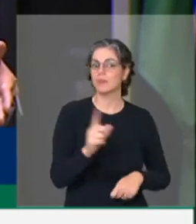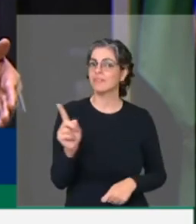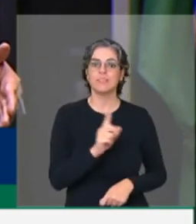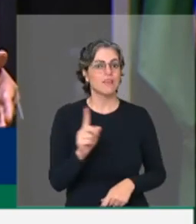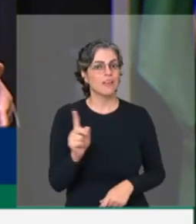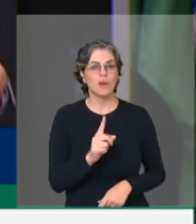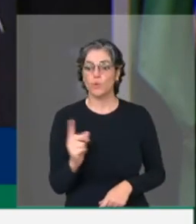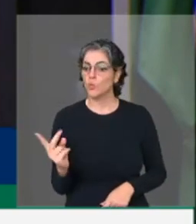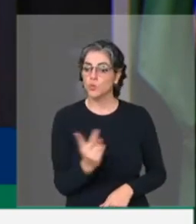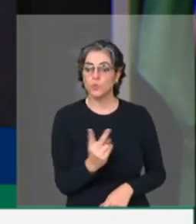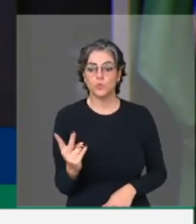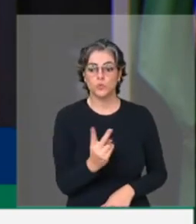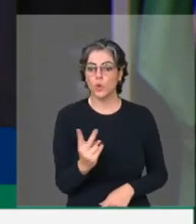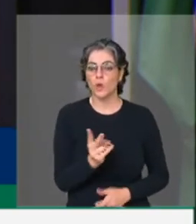PANDEMIA E A SOLUÇÃO PRA ECONOMIA É A MESMA: VACINAR,